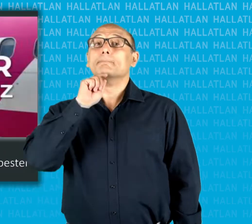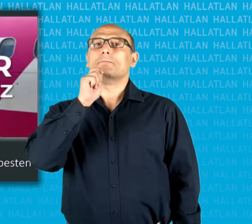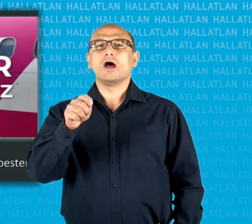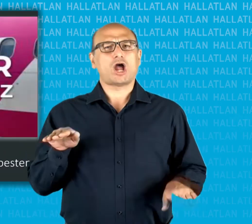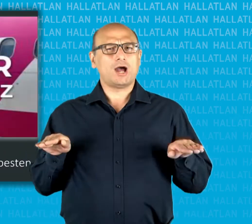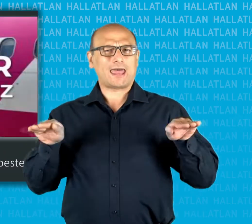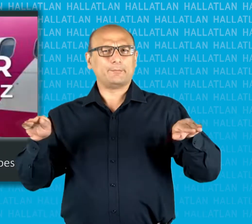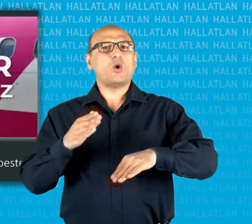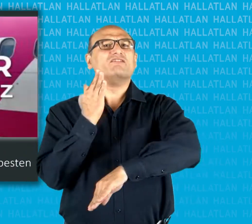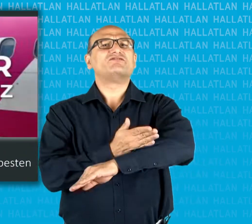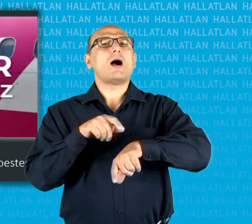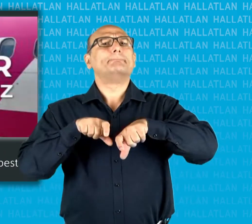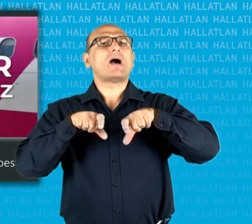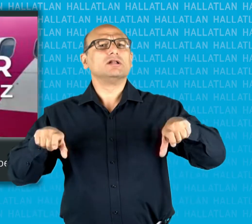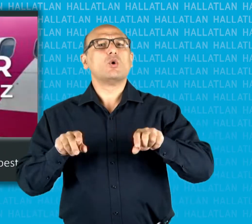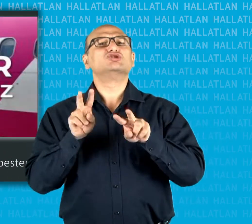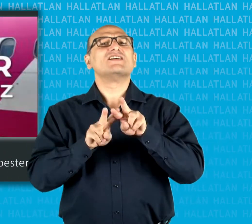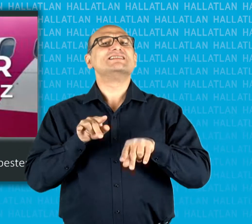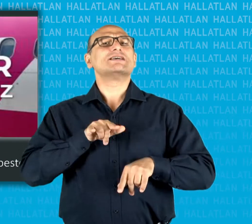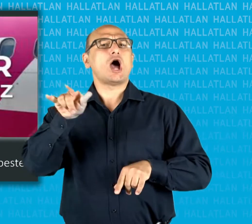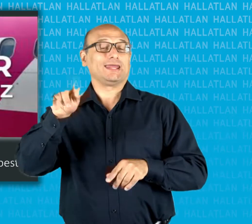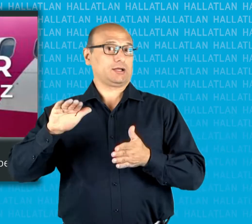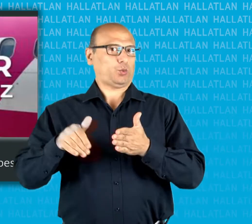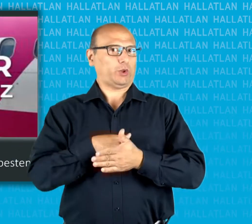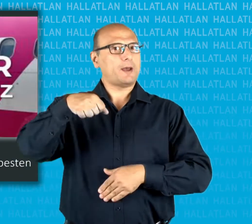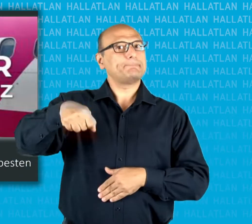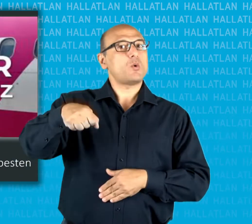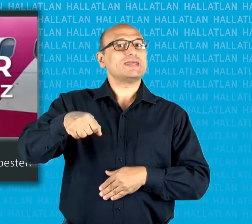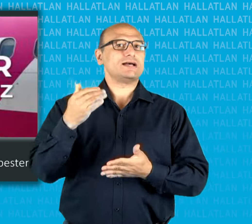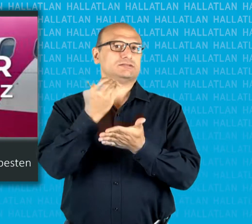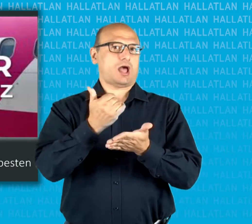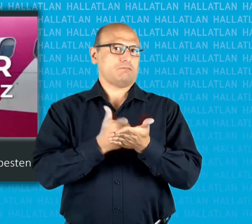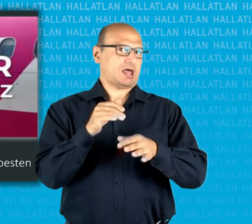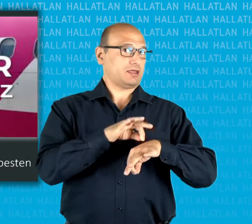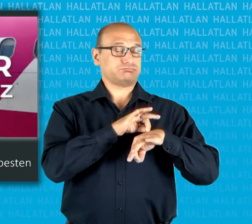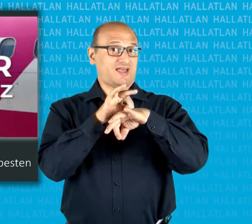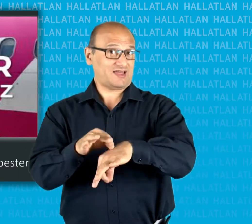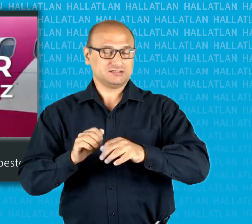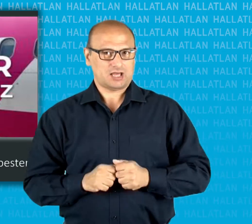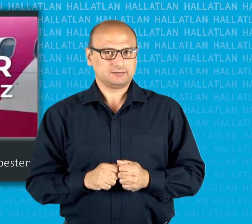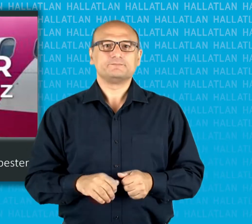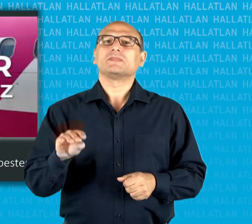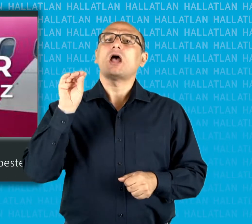Új poggyászszabályokat vezetett be a magyar kötődésű Wizz Air diszkont légitársaság,